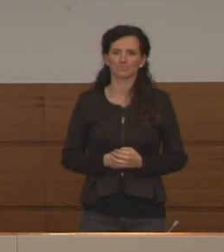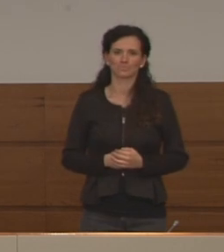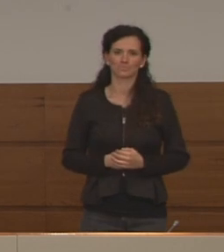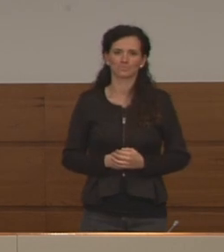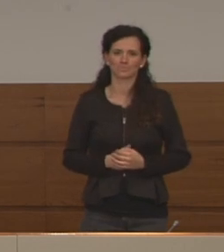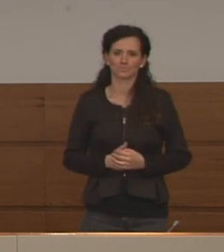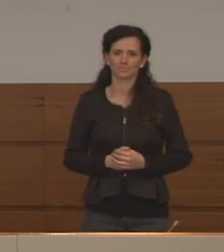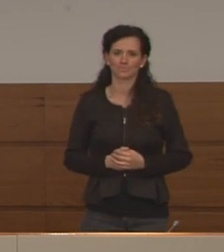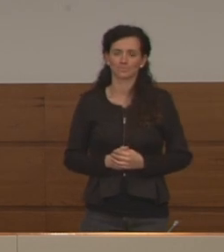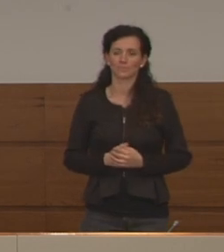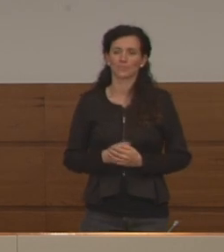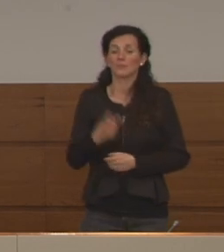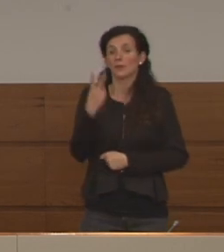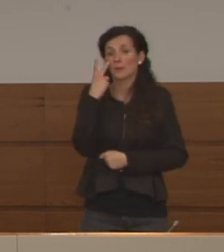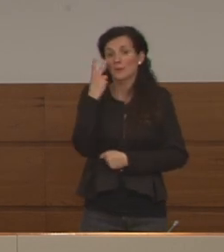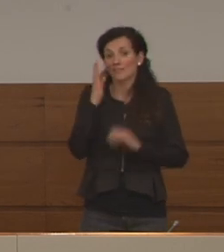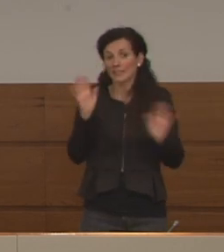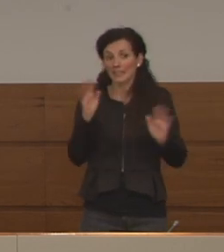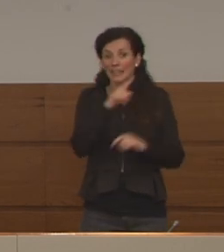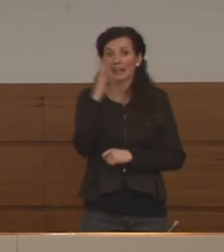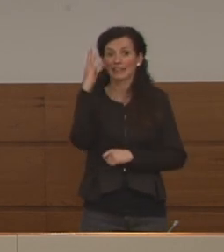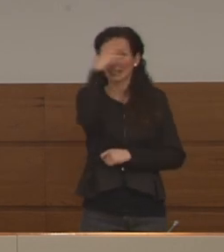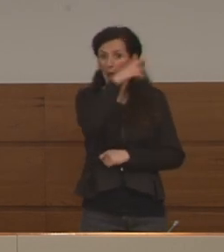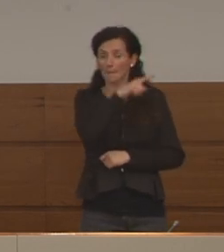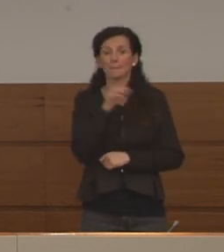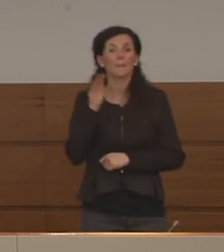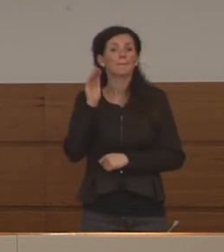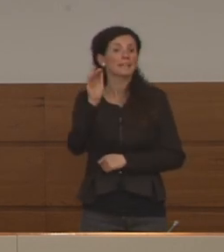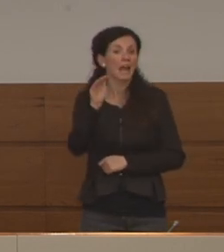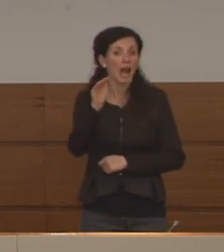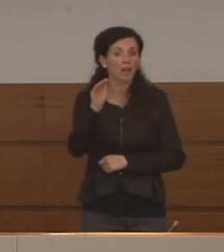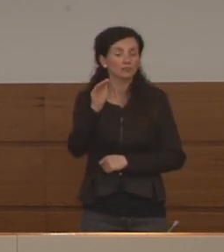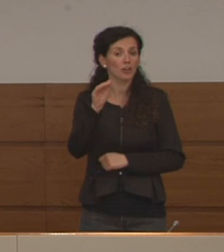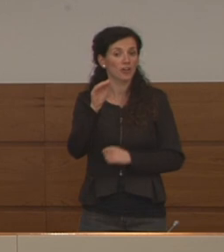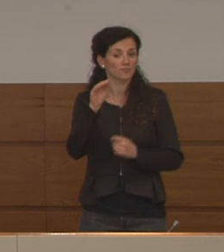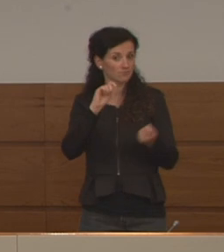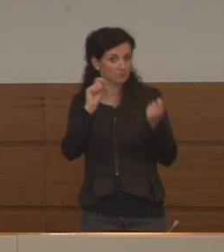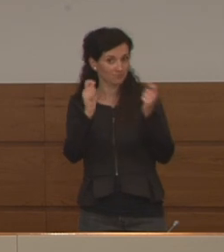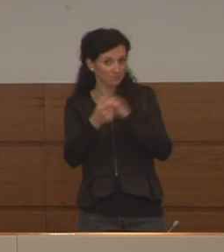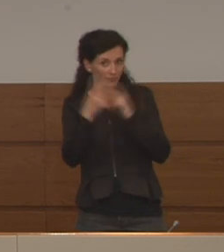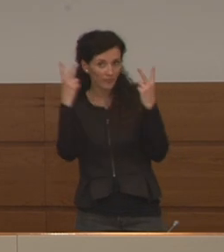minaccia si trasforma poi in realtà. Mi permetta di dire una cosa.